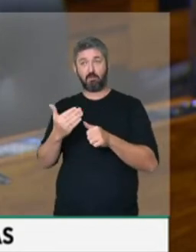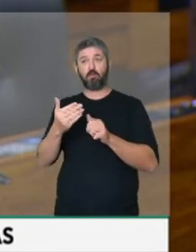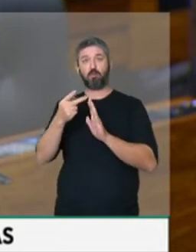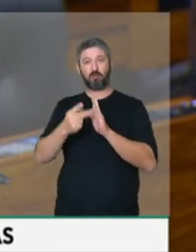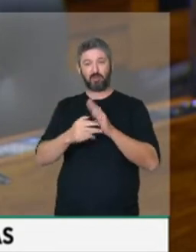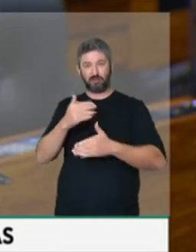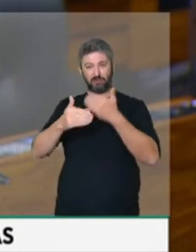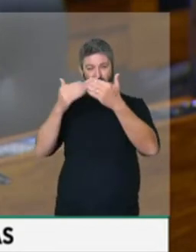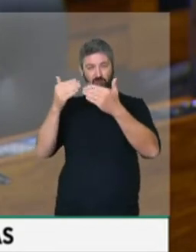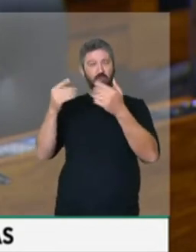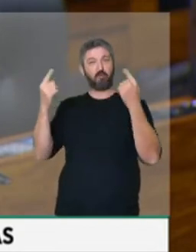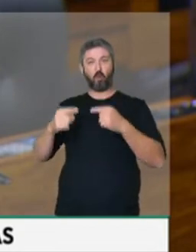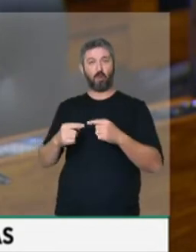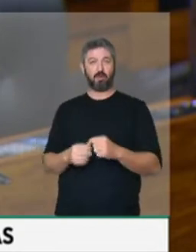PERDE A MAIORIA ACIONISTA DELA... E O ESTADO PERDE O